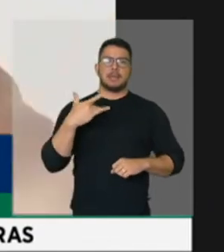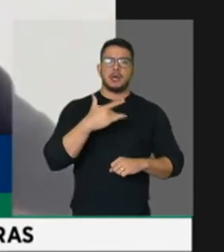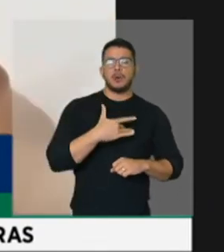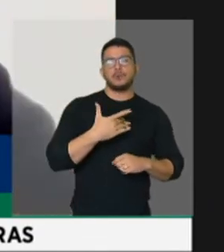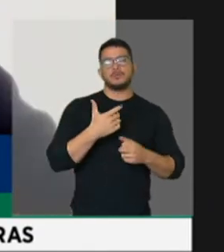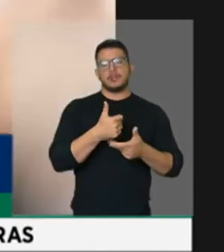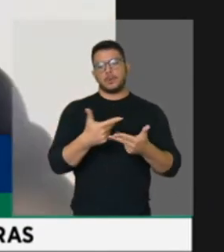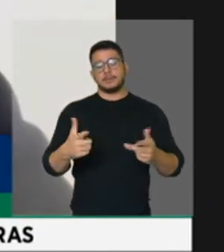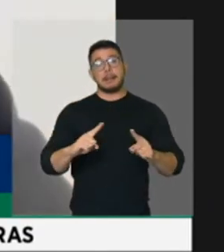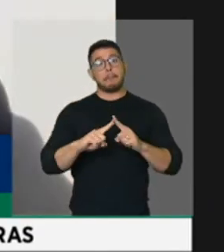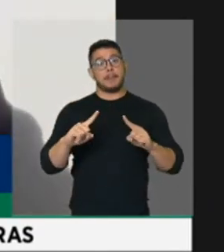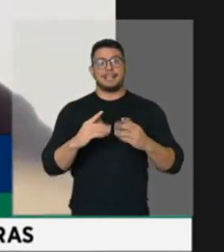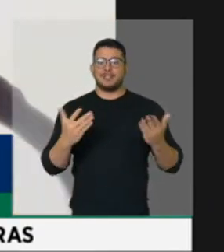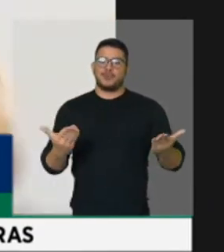COMEÇOU O DESMONTE DO ESTADO. QUANTO MENOS ESTADO... MAIS